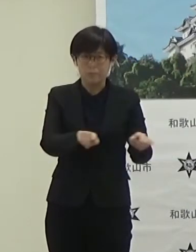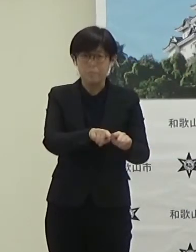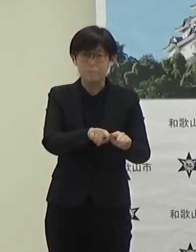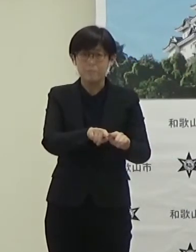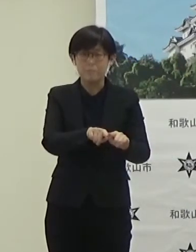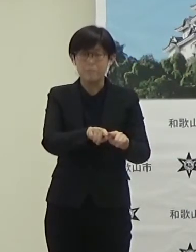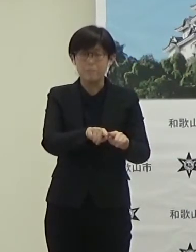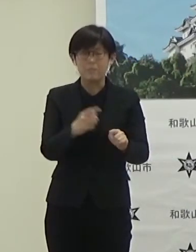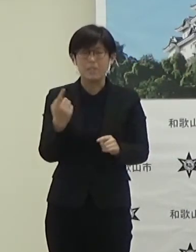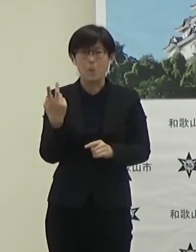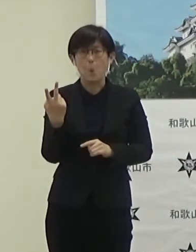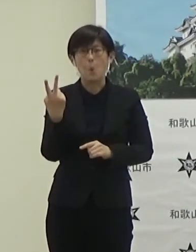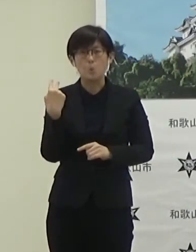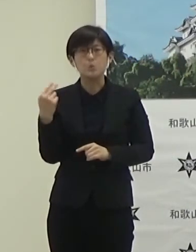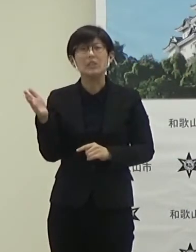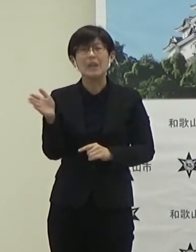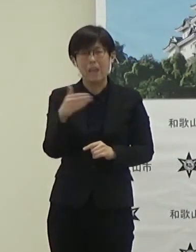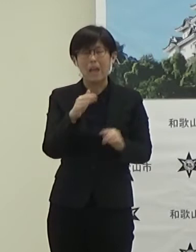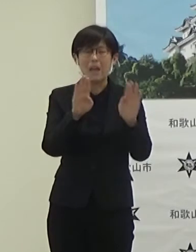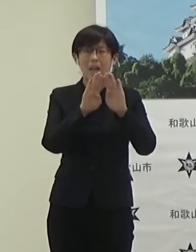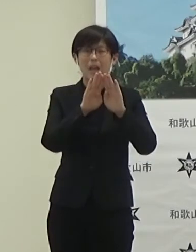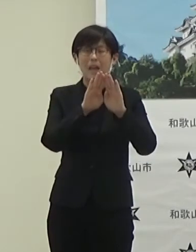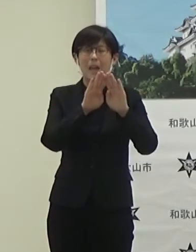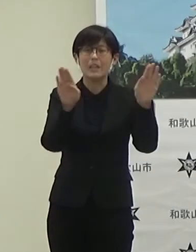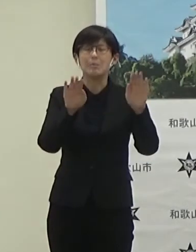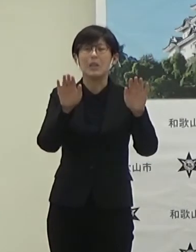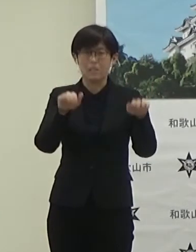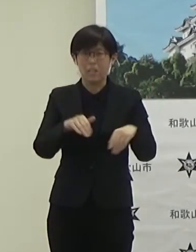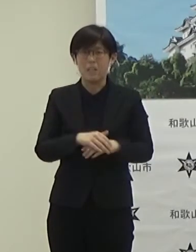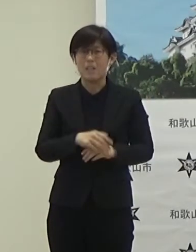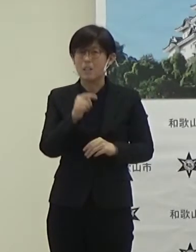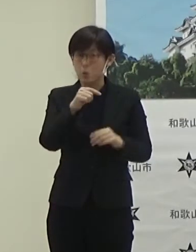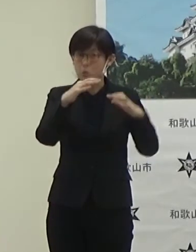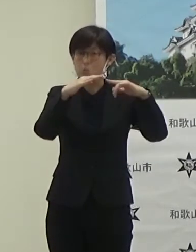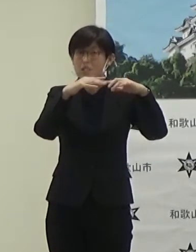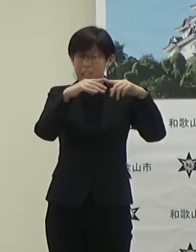やってるんですけどもこうした デジタルサイネージで